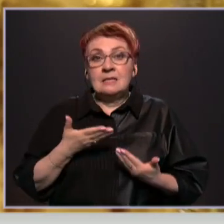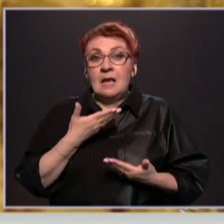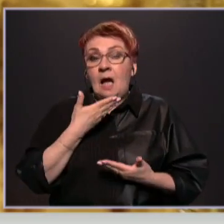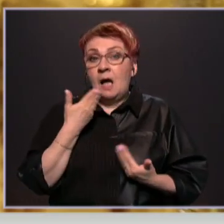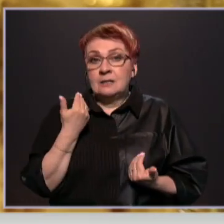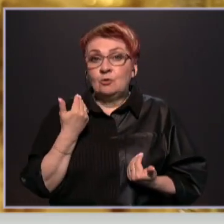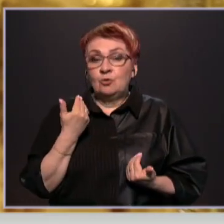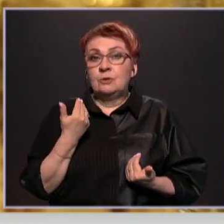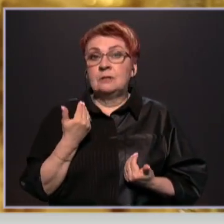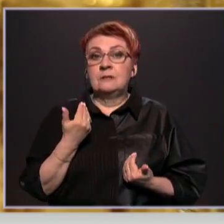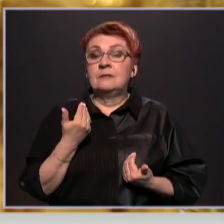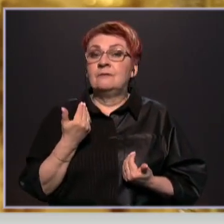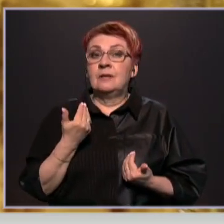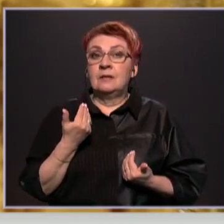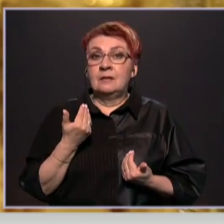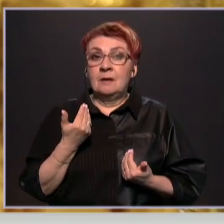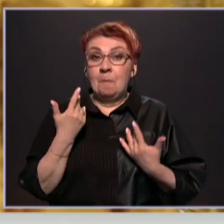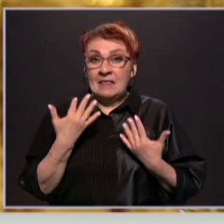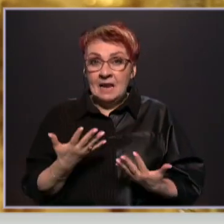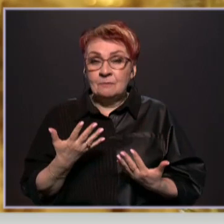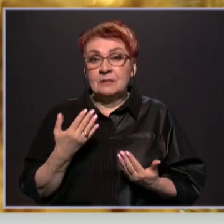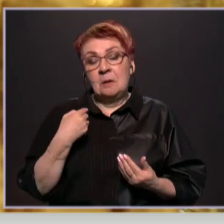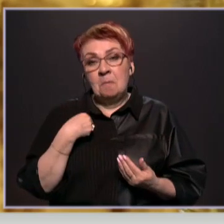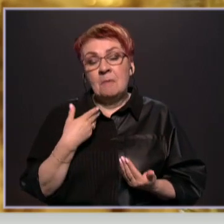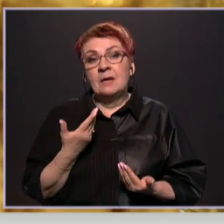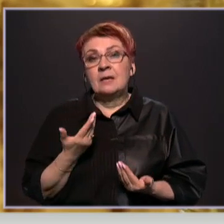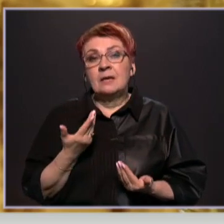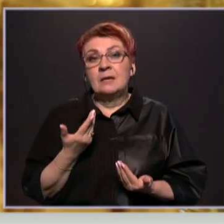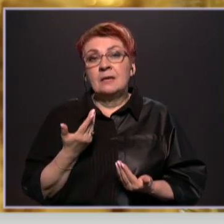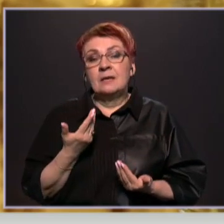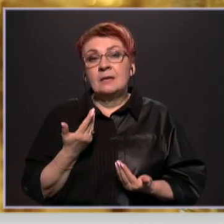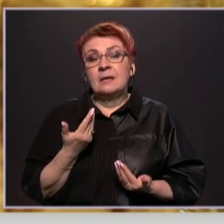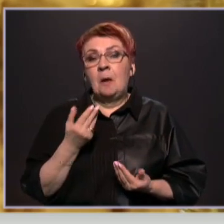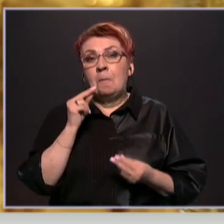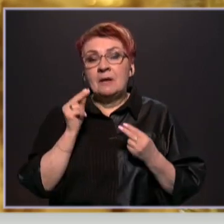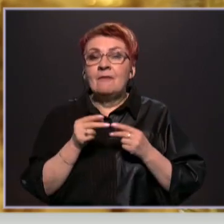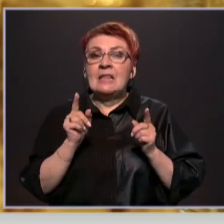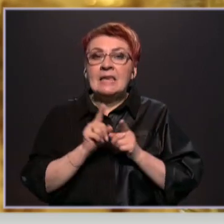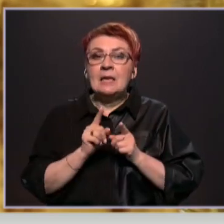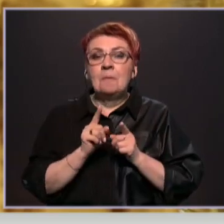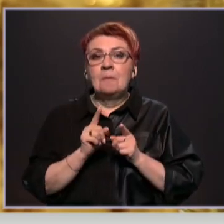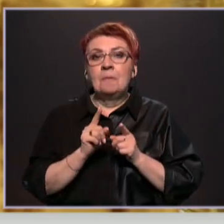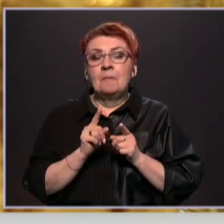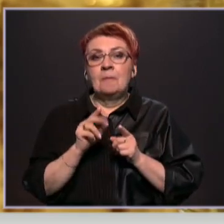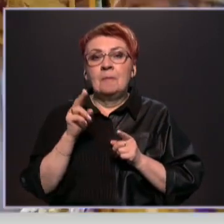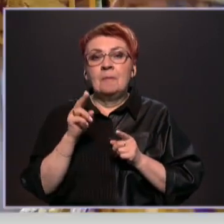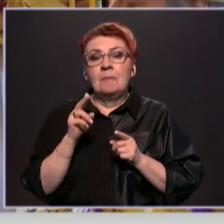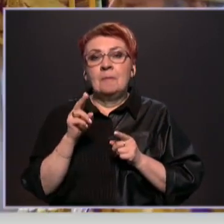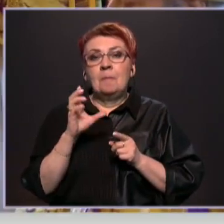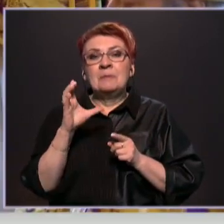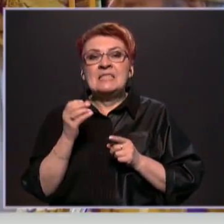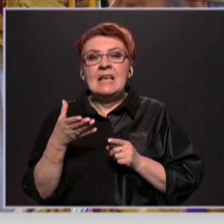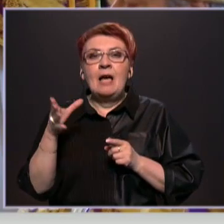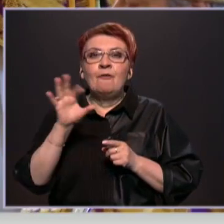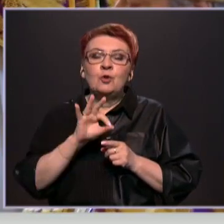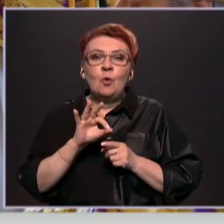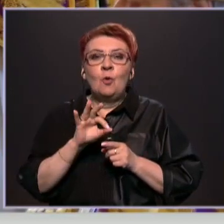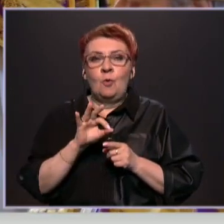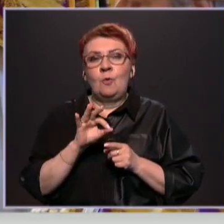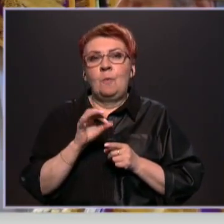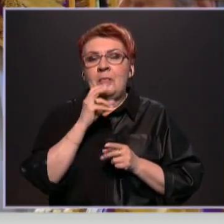мы прикрываем различными такими благочестивыми или псевдо благочестивыми рассуждениями вот я